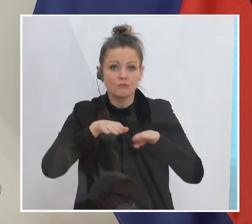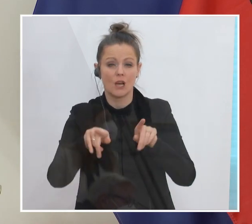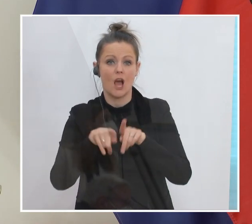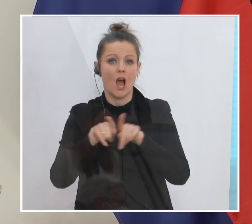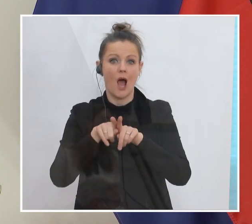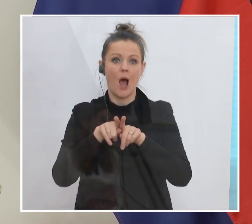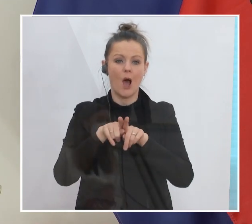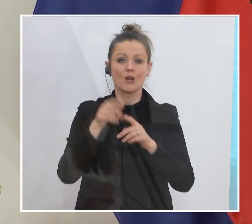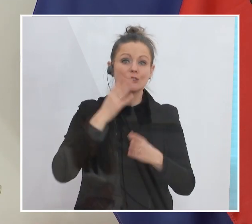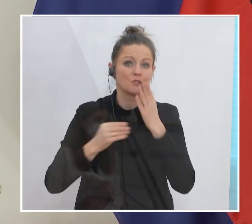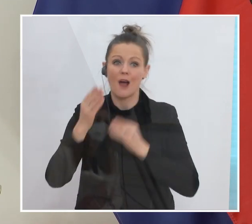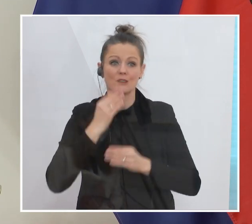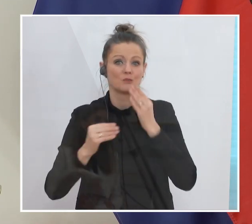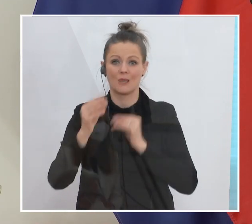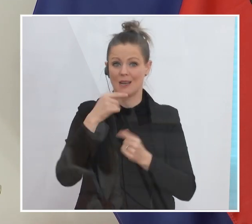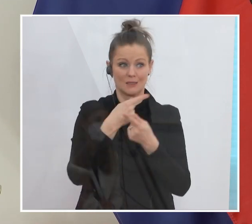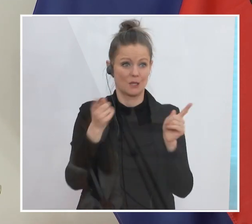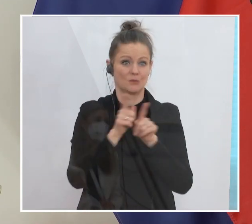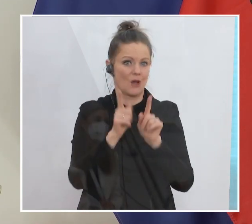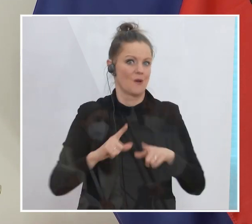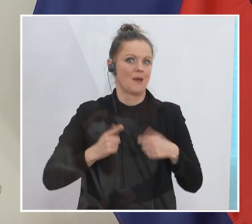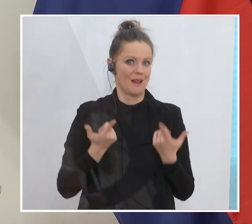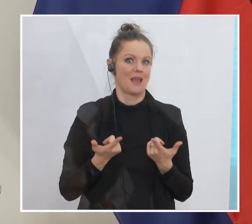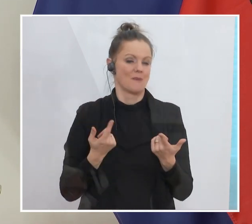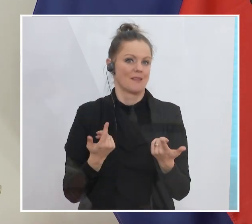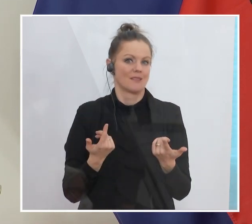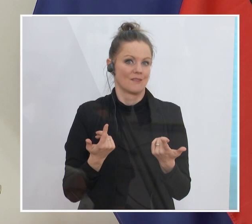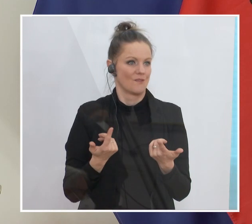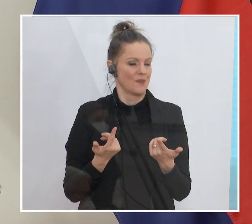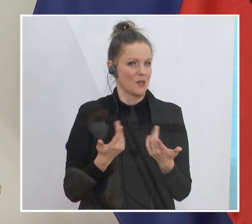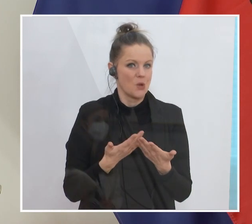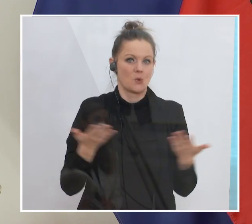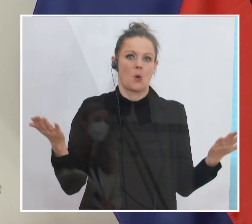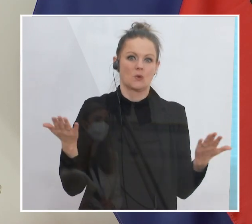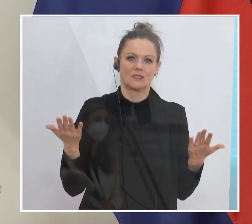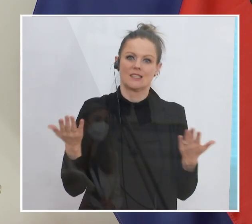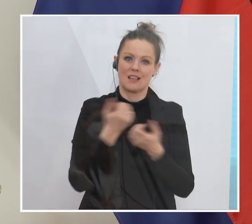die einfach auch davon leben und ein großes Freizeitangebot auch für die Bevölkerung zur